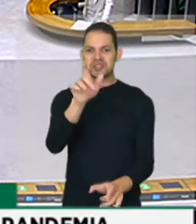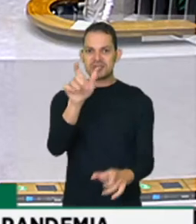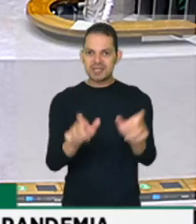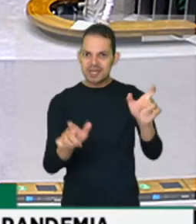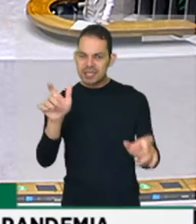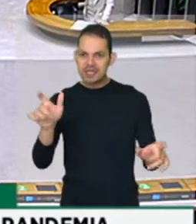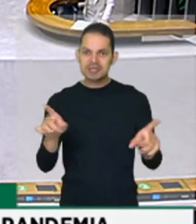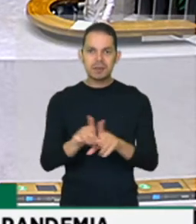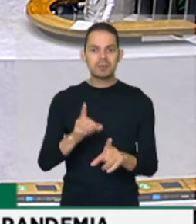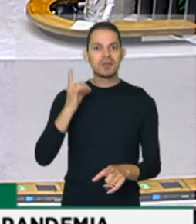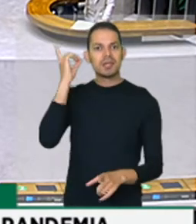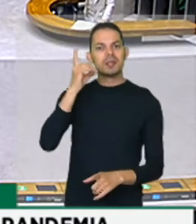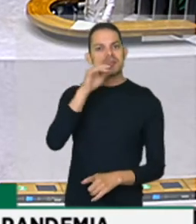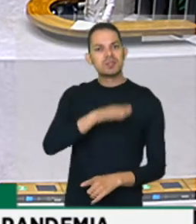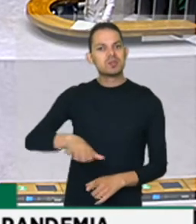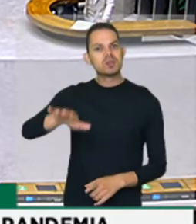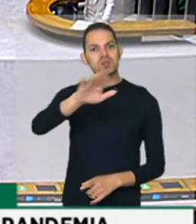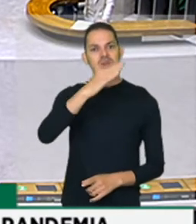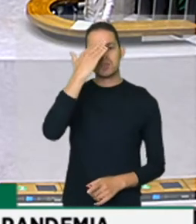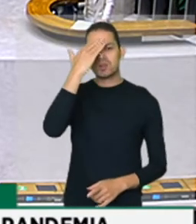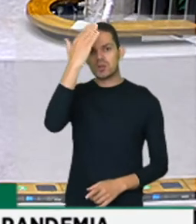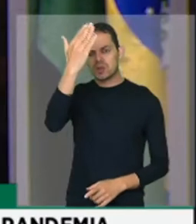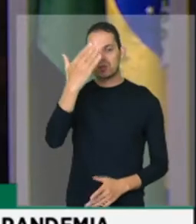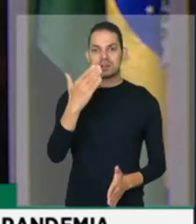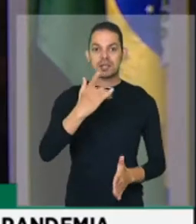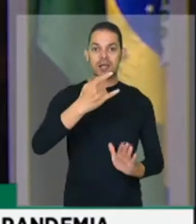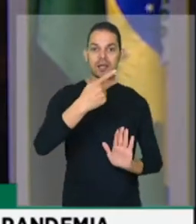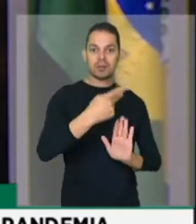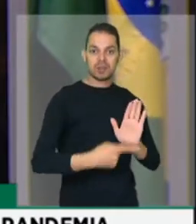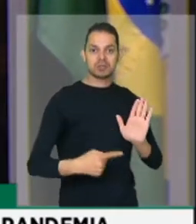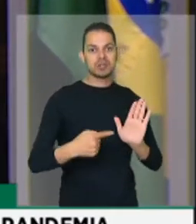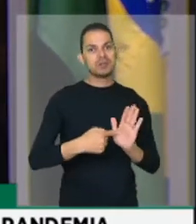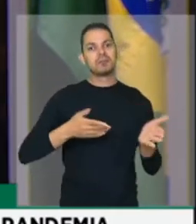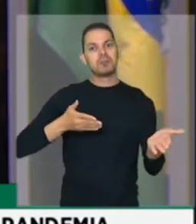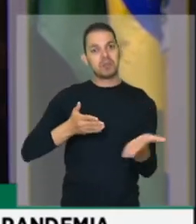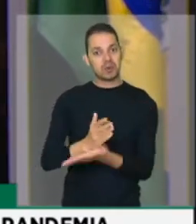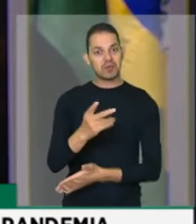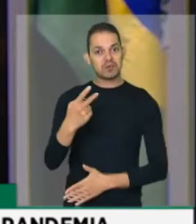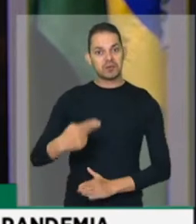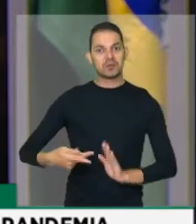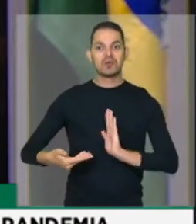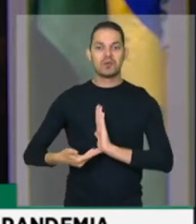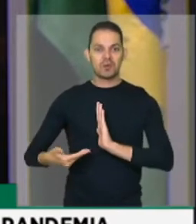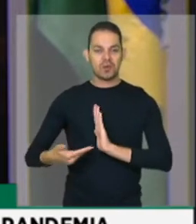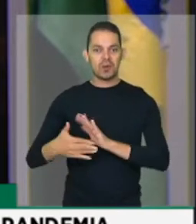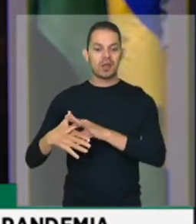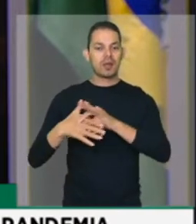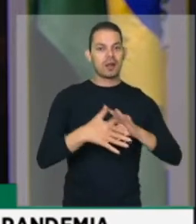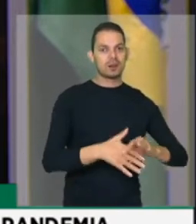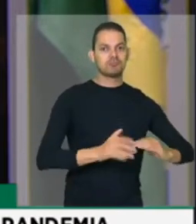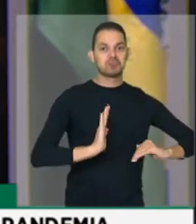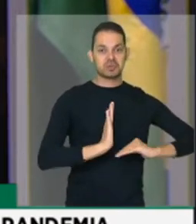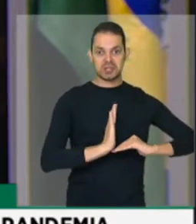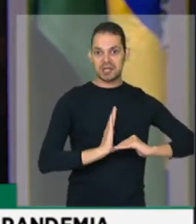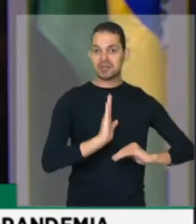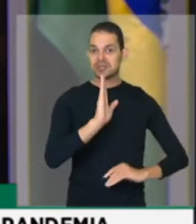E DEPUTADOS PELA SENSIBILIDADE DE APROVAÇÃO DESSE PROJETO AQUI NA CÂMARA FEDERAL QUE SEGUIU PARA O SENADO E TEVE